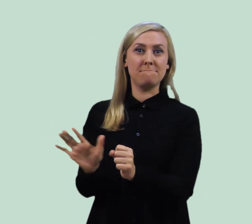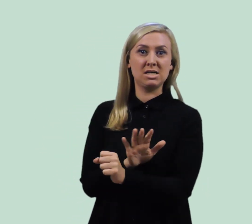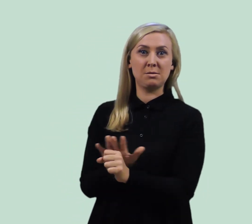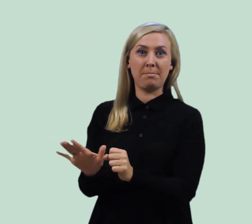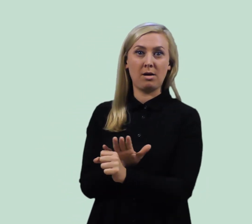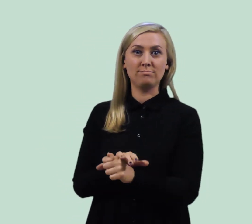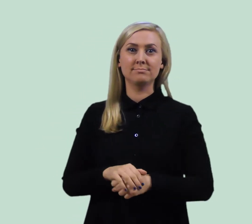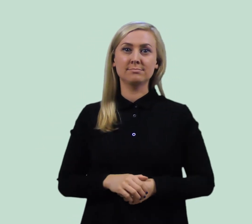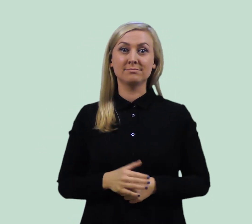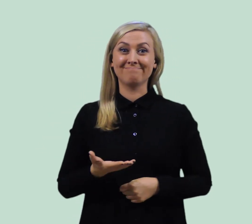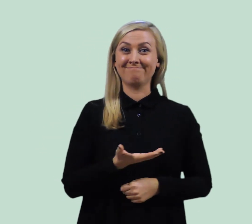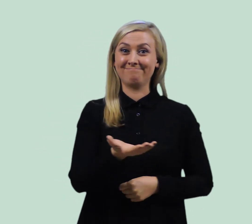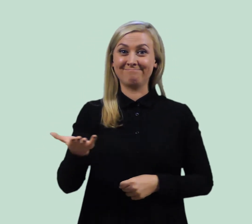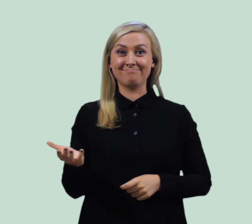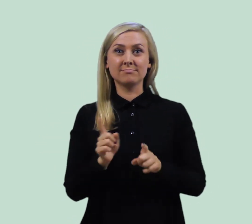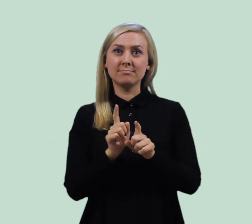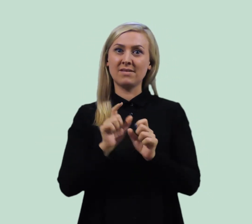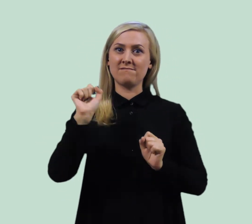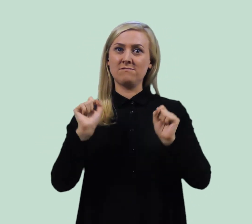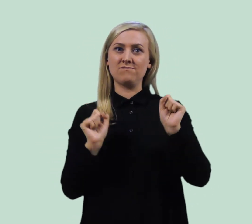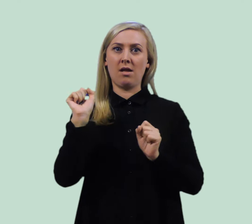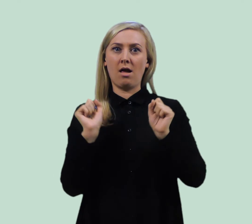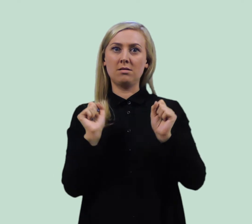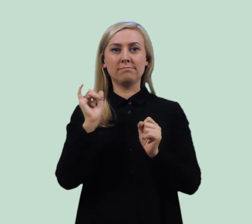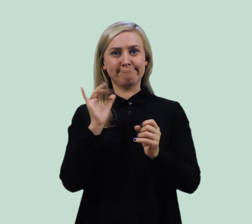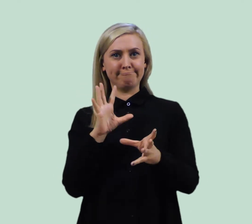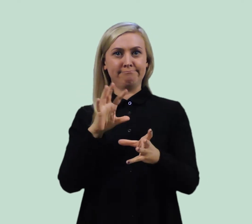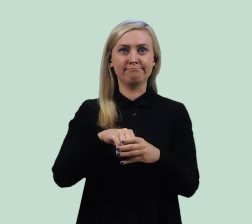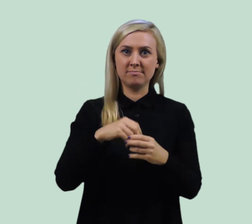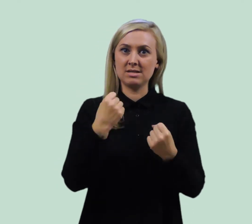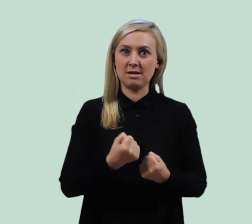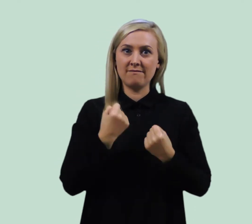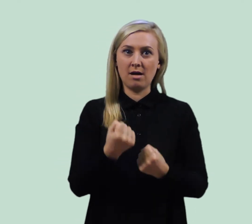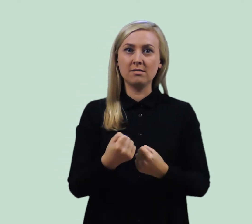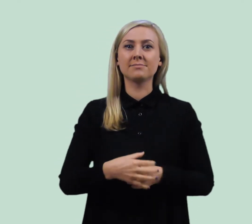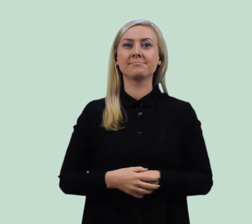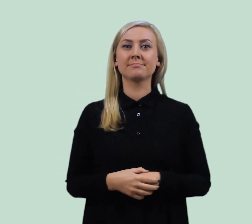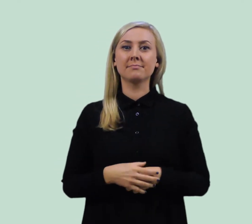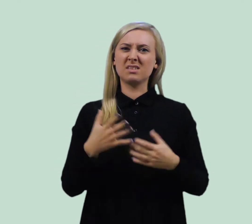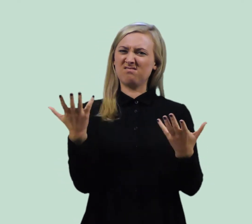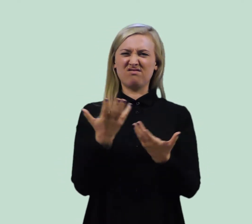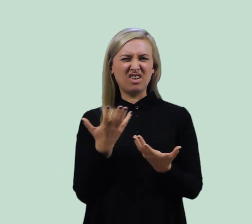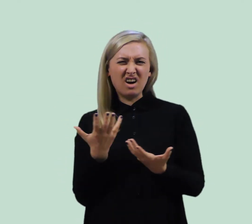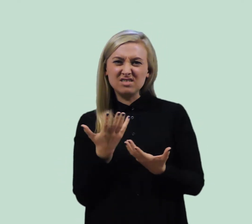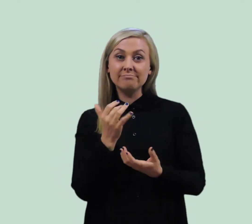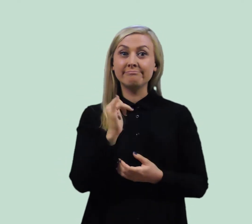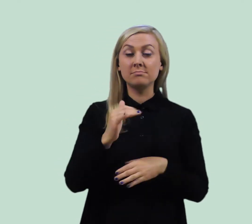oder Missbrauch. All diese Verhaltensweisen sind Gewalt. Was genau zählt dazu?